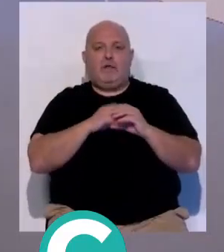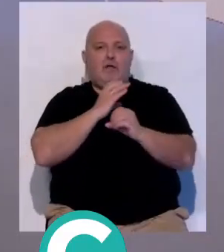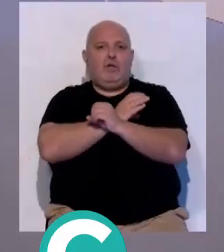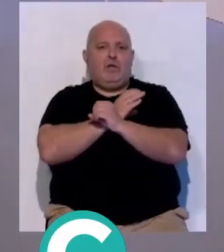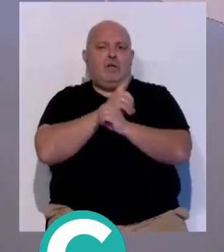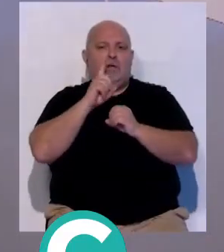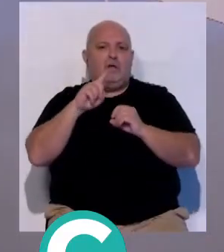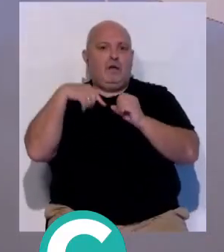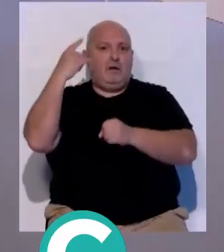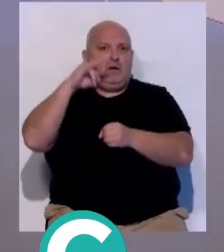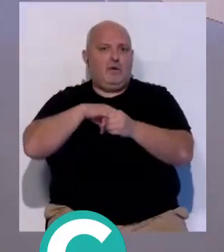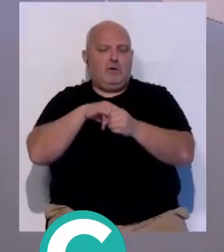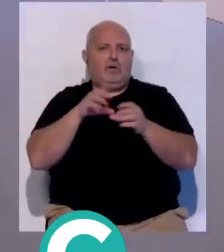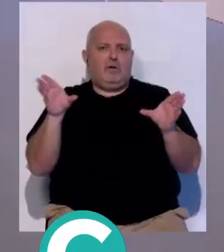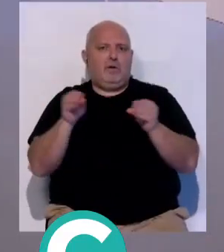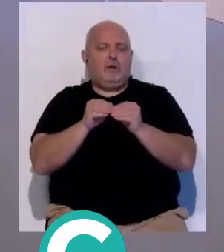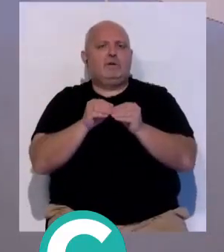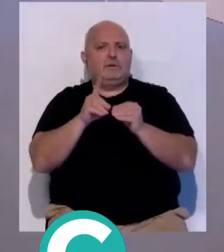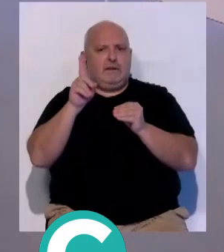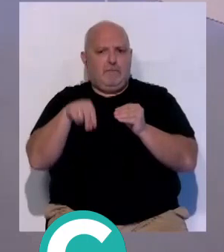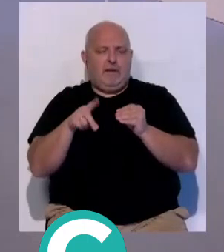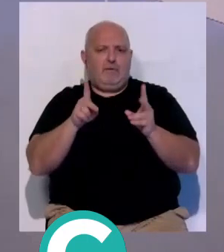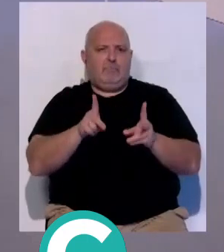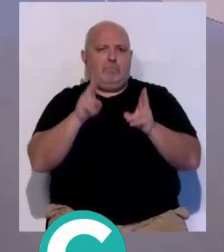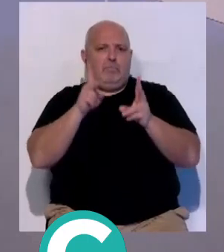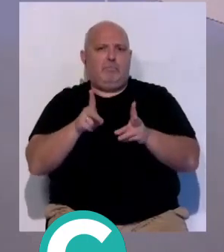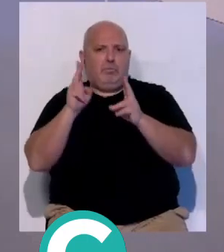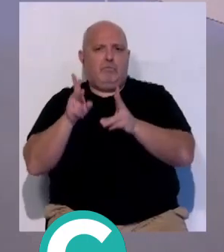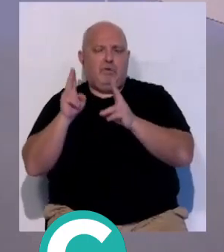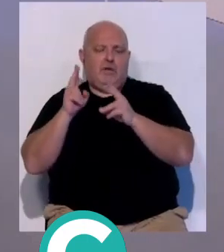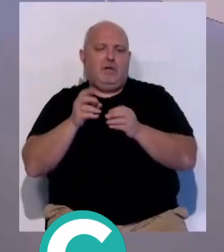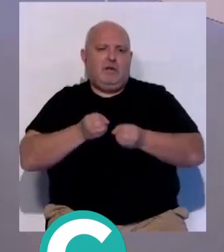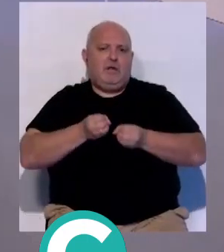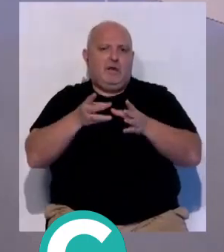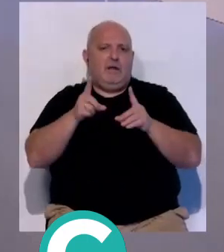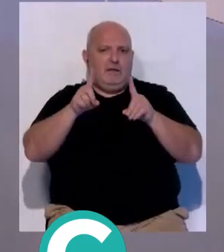televisión el próximo lunes tendremos también cumplida cuenta de todo lo que vaya a suceder